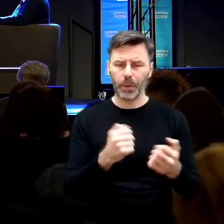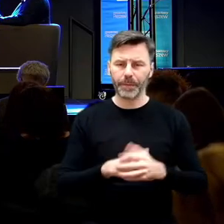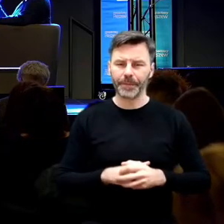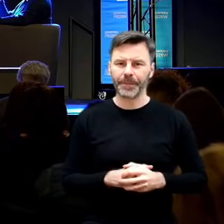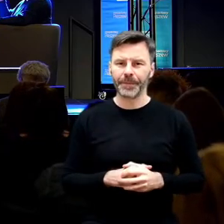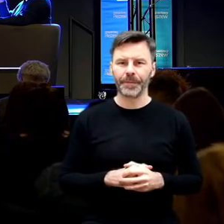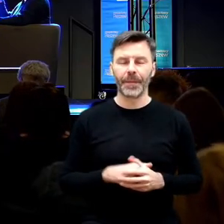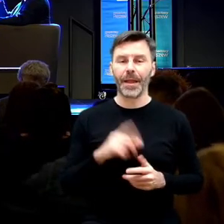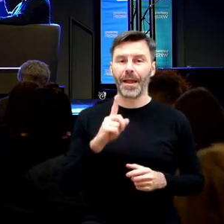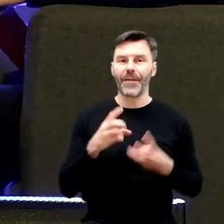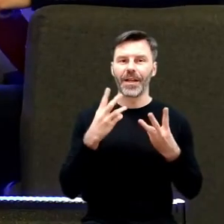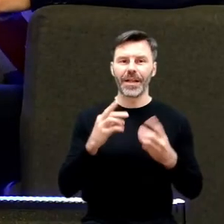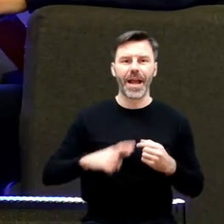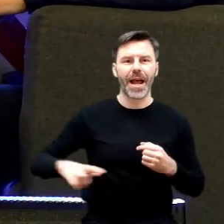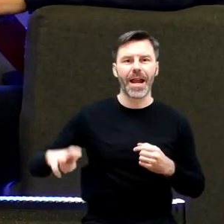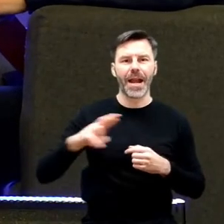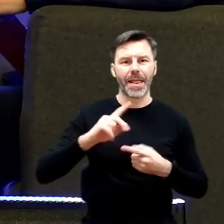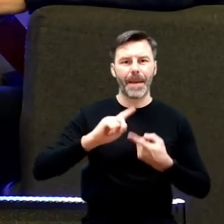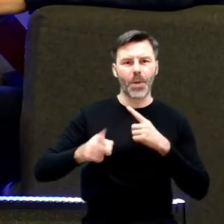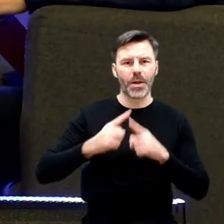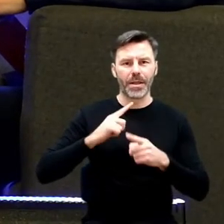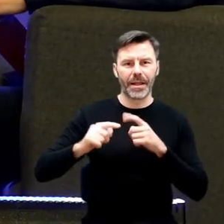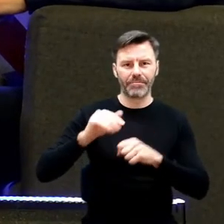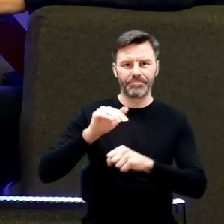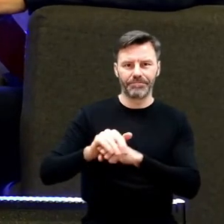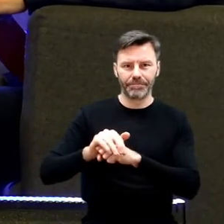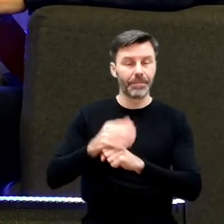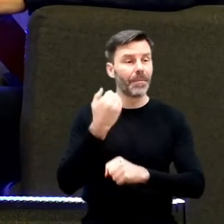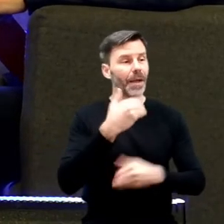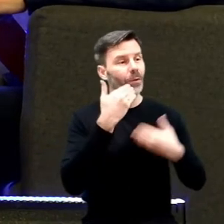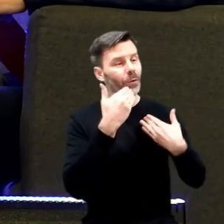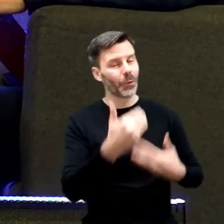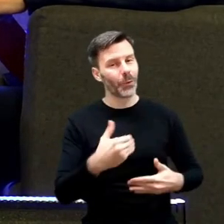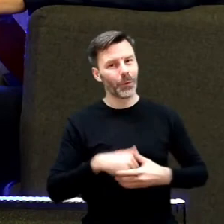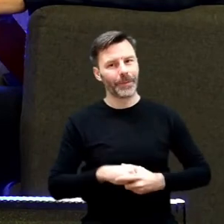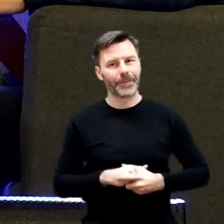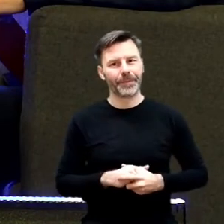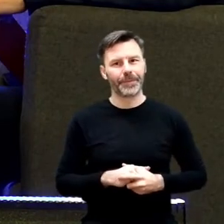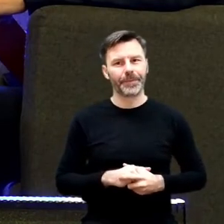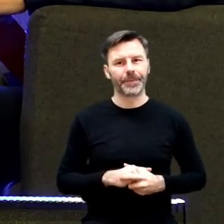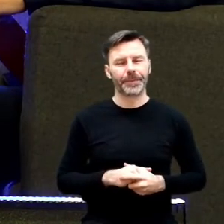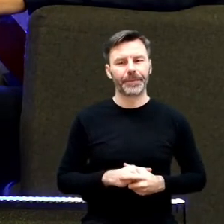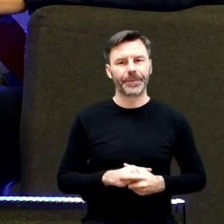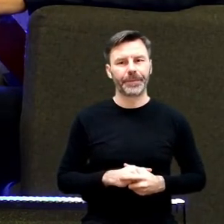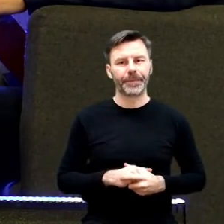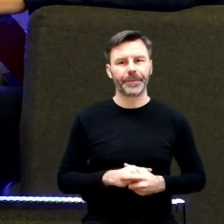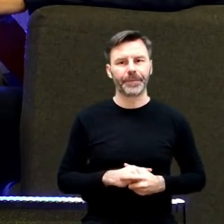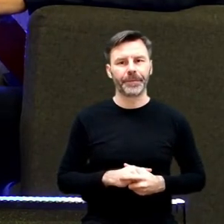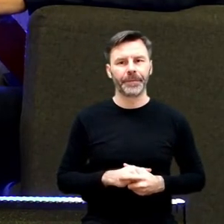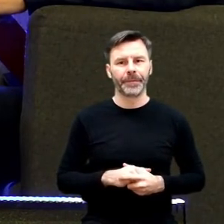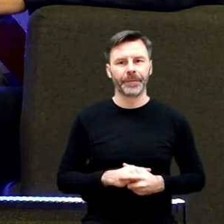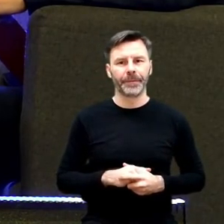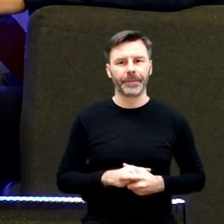Bardzo dziękuję. Faktycznie, to jest pewien krok,